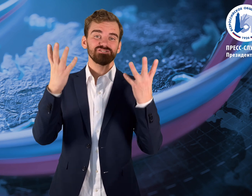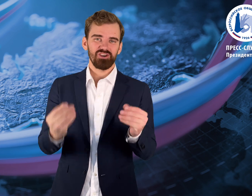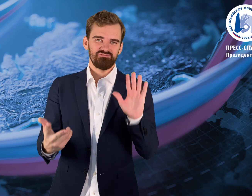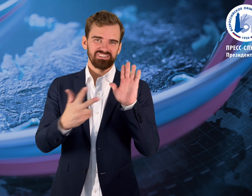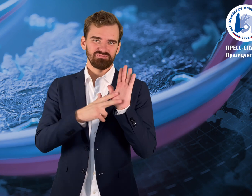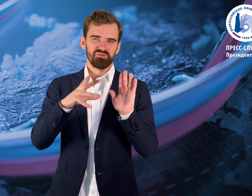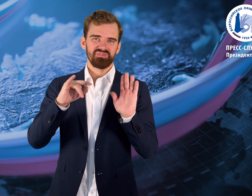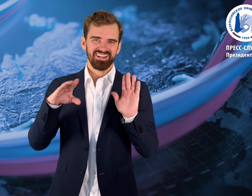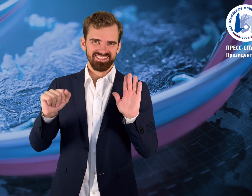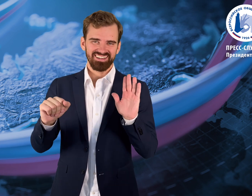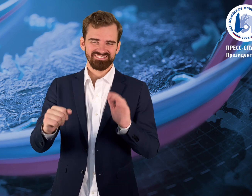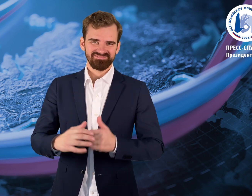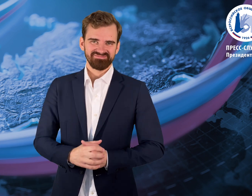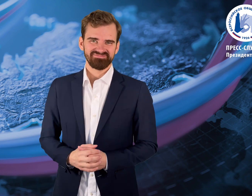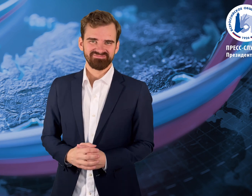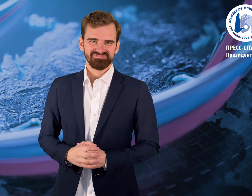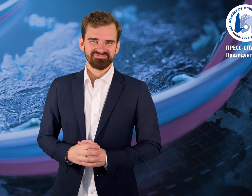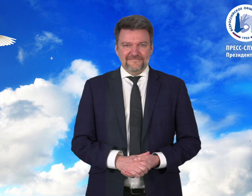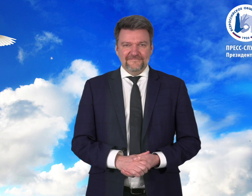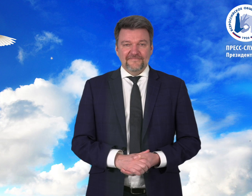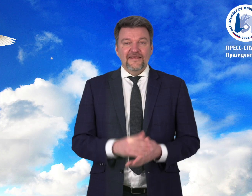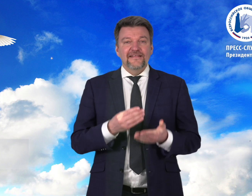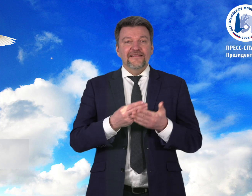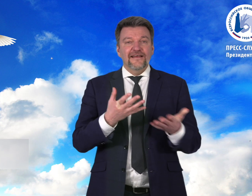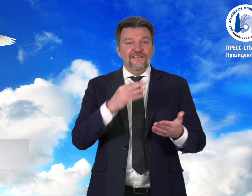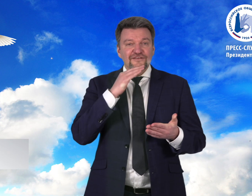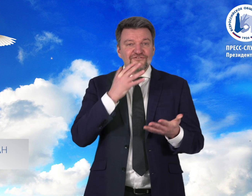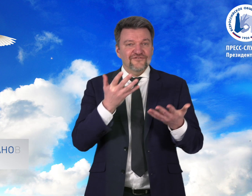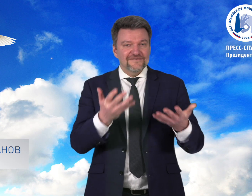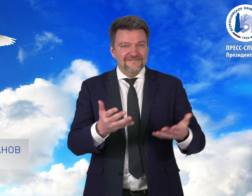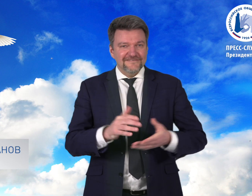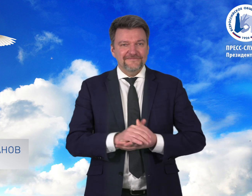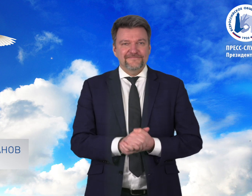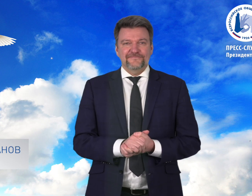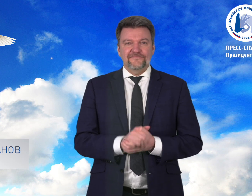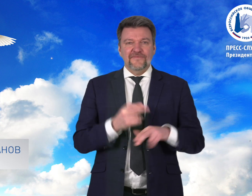с Днем 8 Марта. Дорогие женщины!